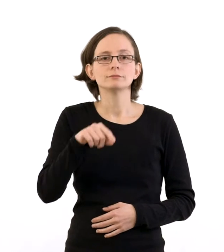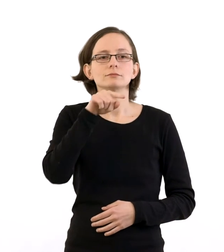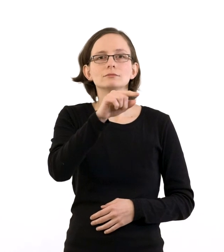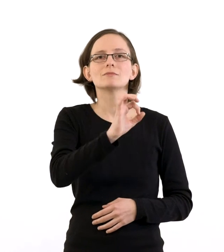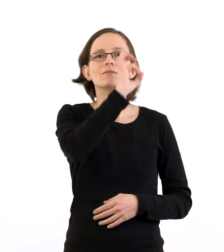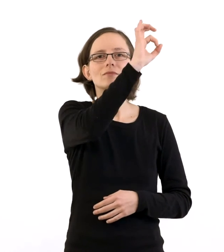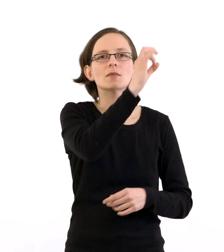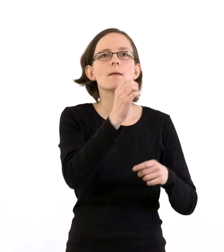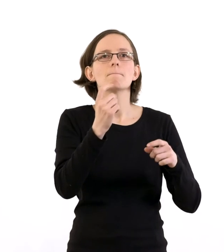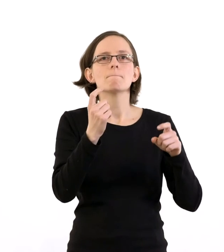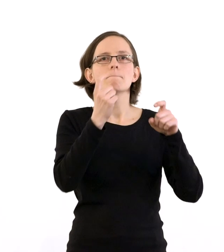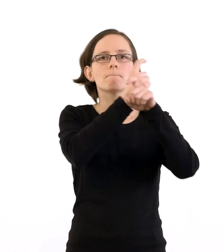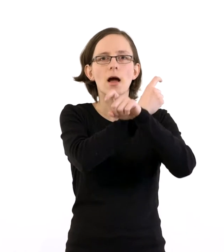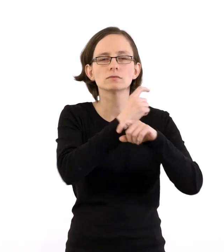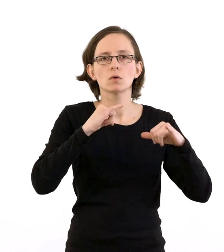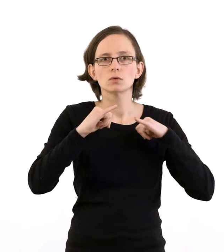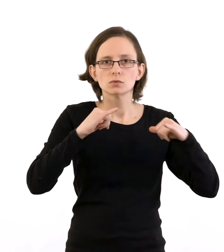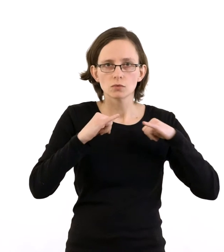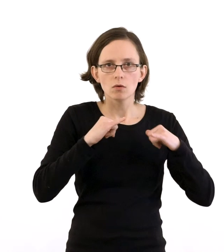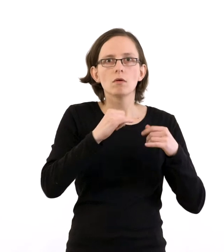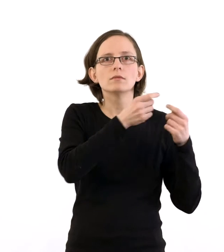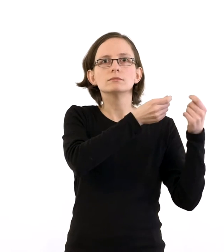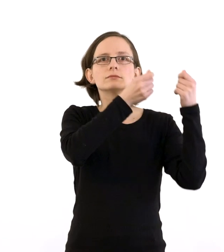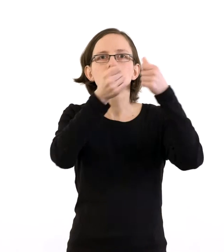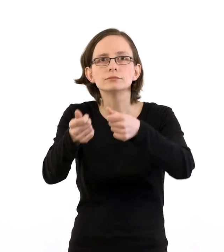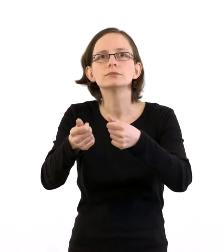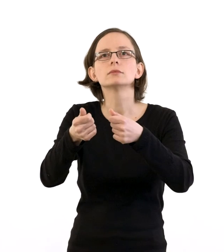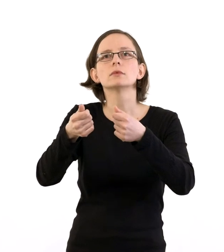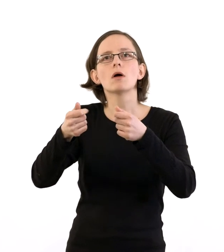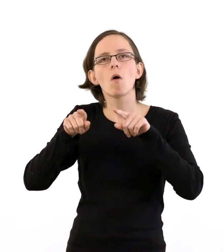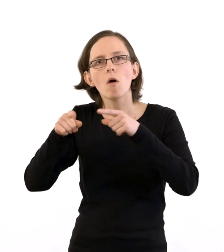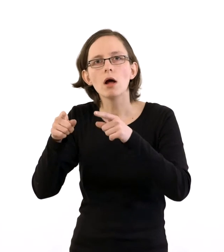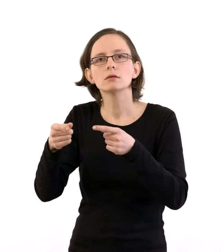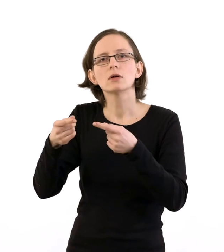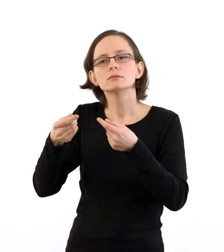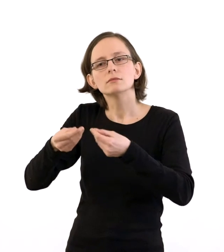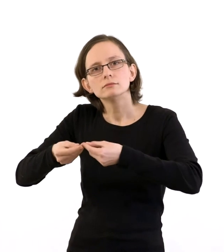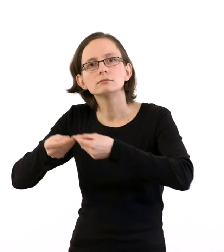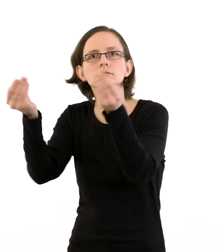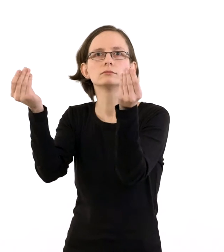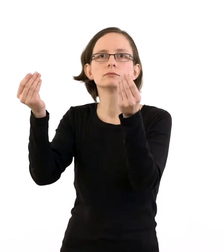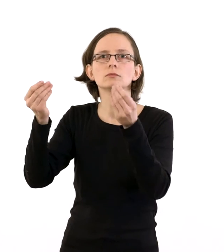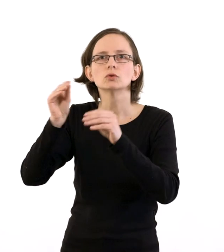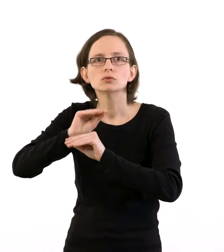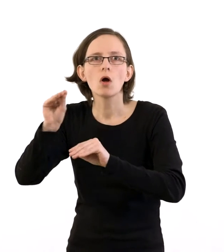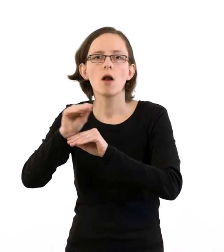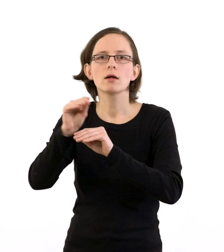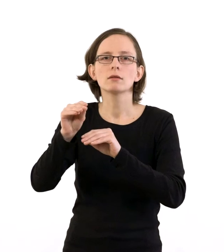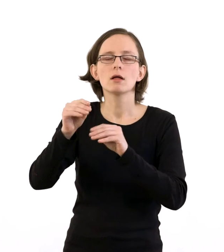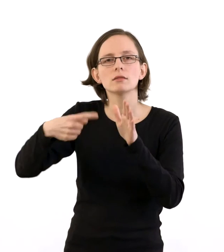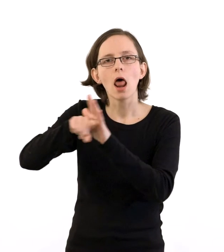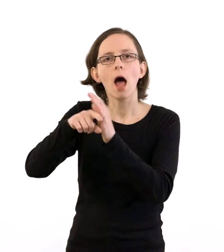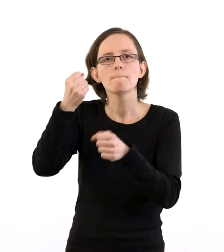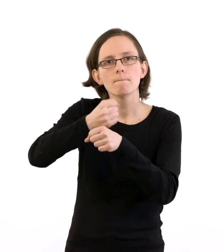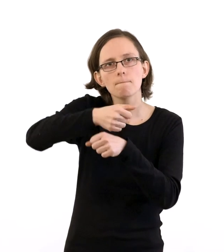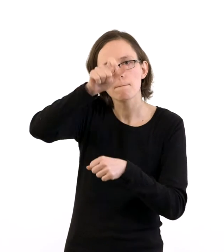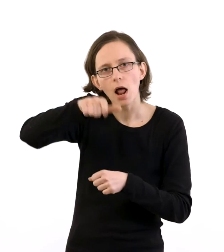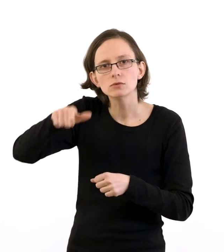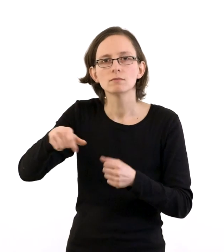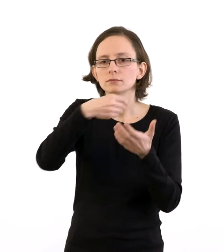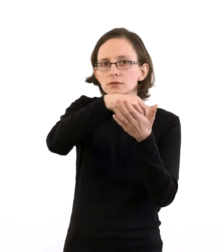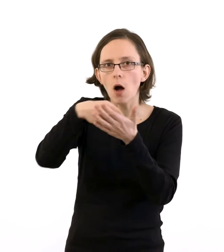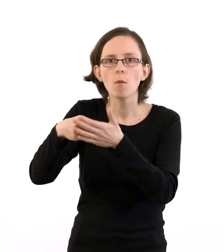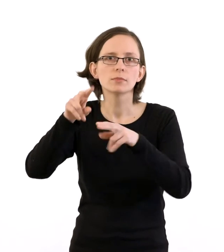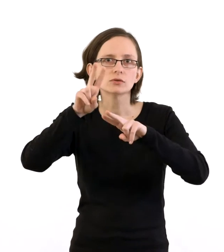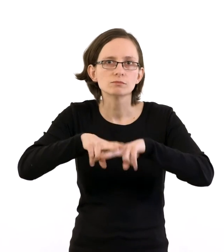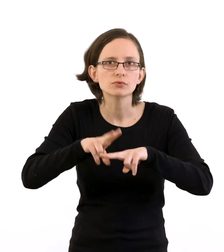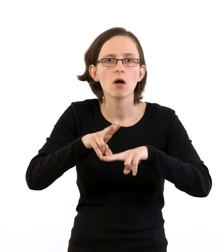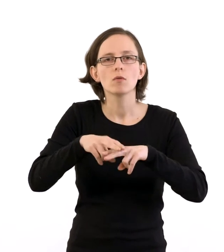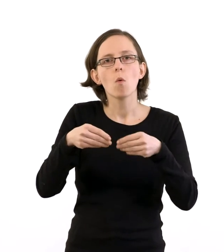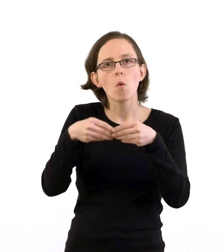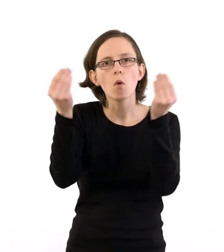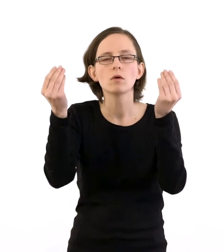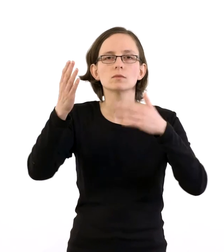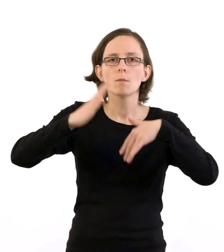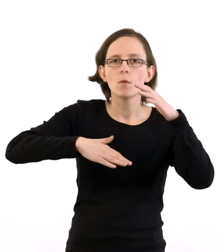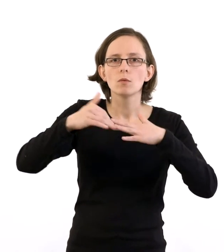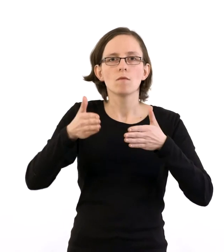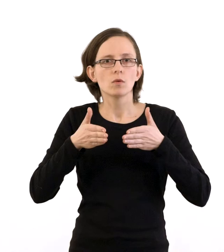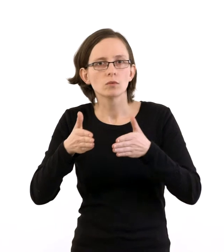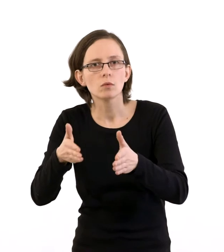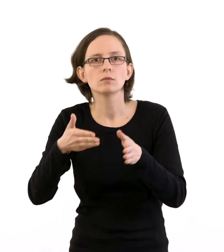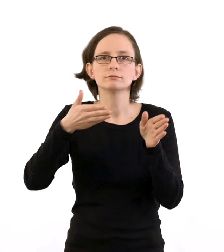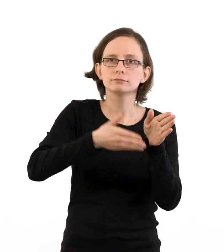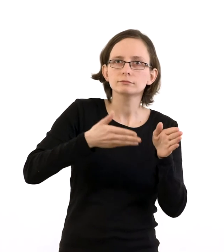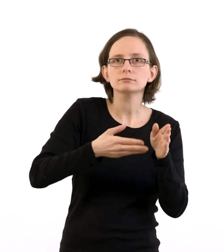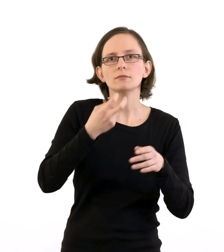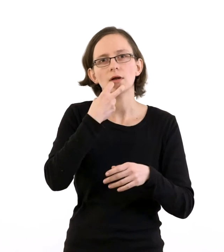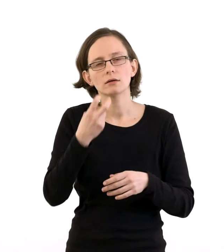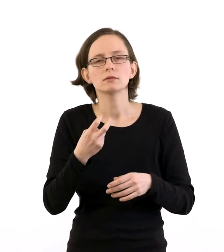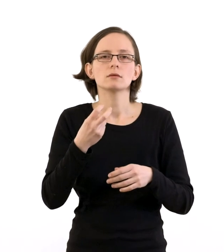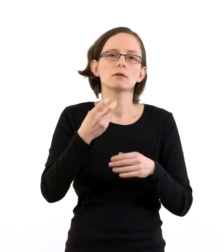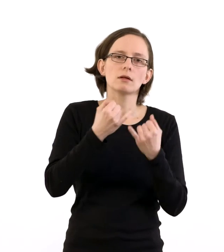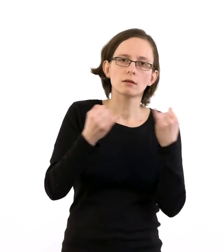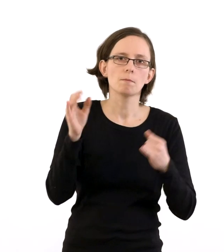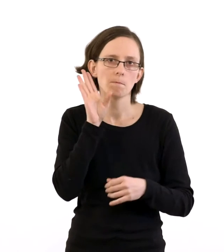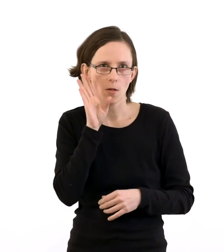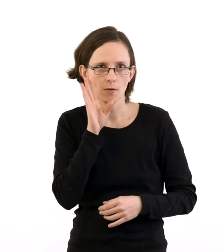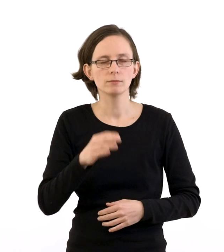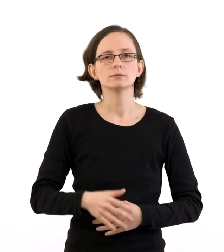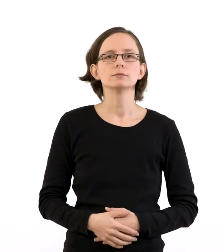to program ze środków rządowych, w którym organizacje będą mogły uzyskać środki na rozwój, szkolenia dla pracowników, zakup sprzętu, rozwój infrastruktury itp.